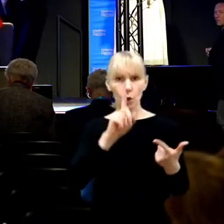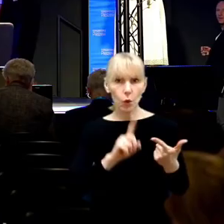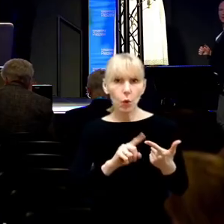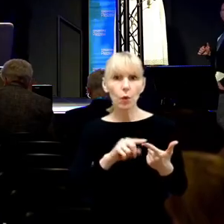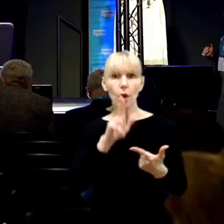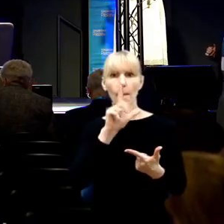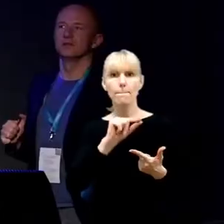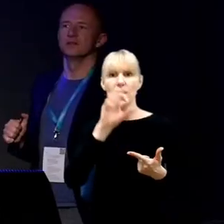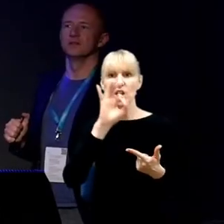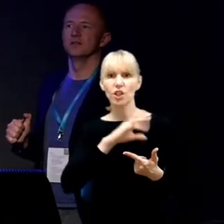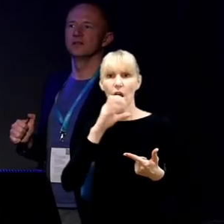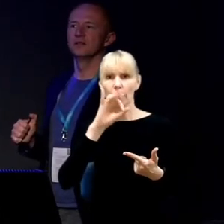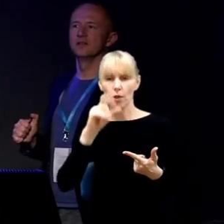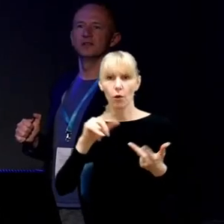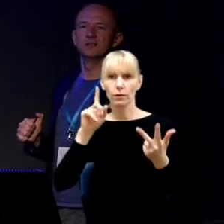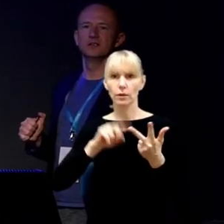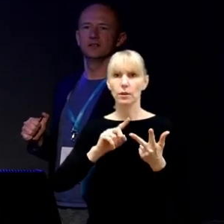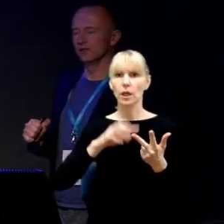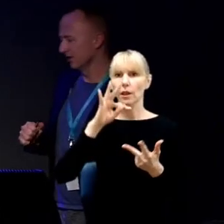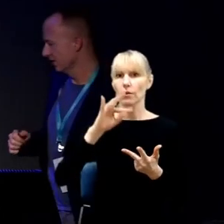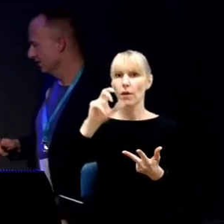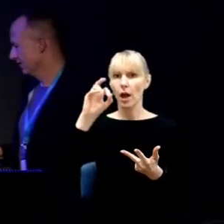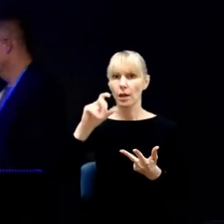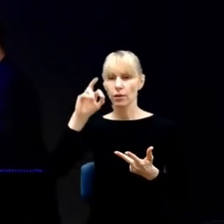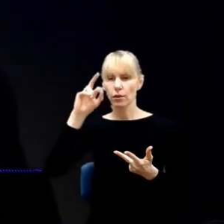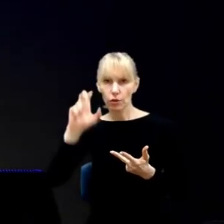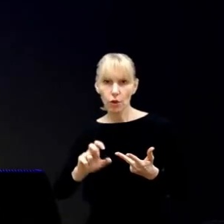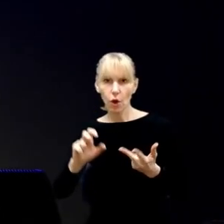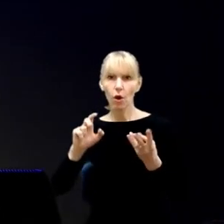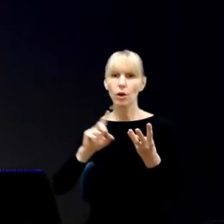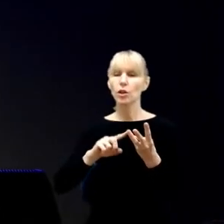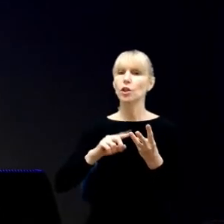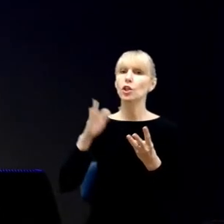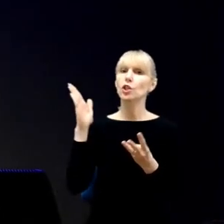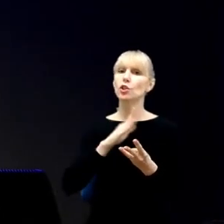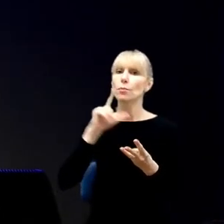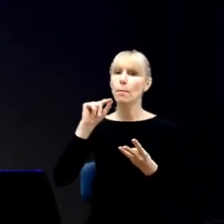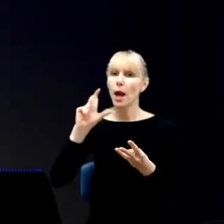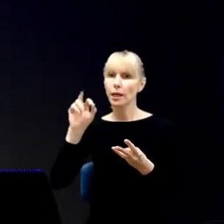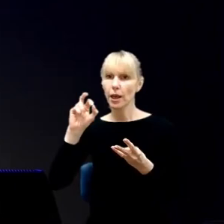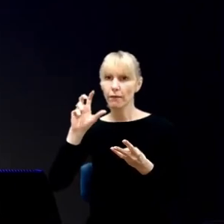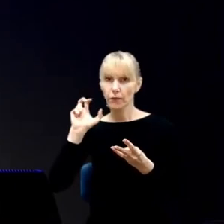Adatę Twardoch i Ewelinę Woźniak-Szpakiewicz. A moderatorem tej debaty będzie